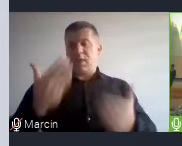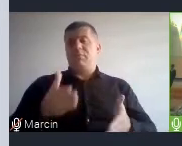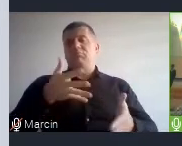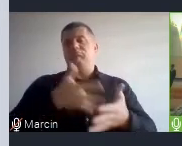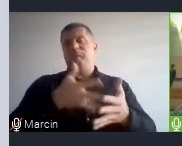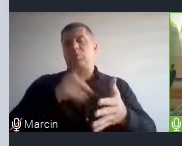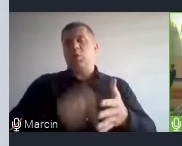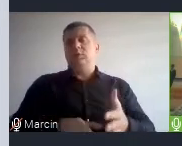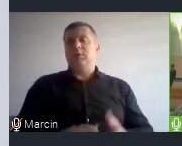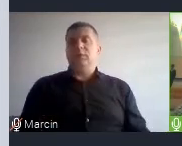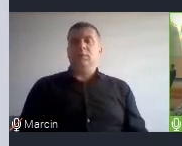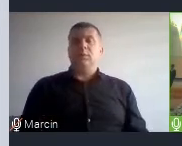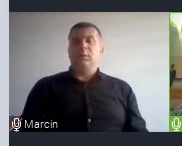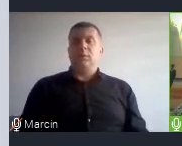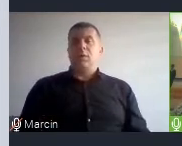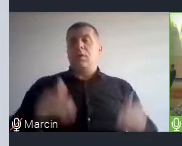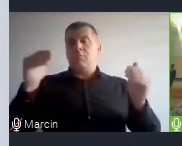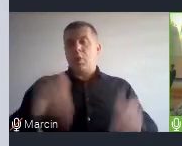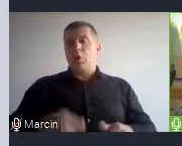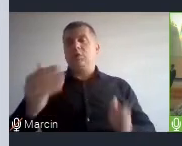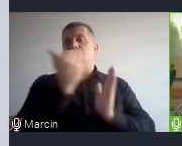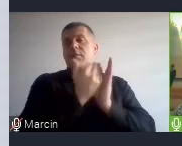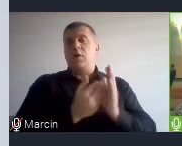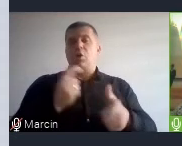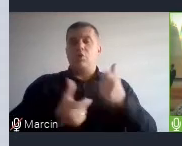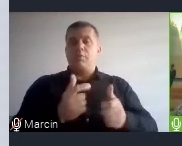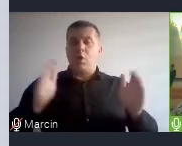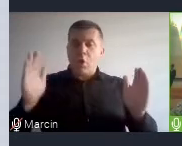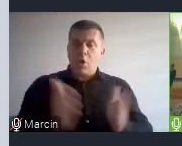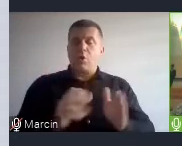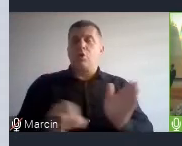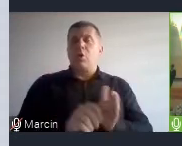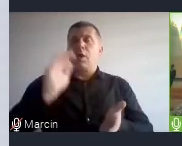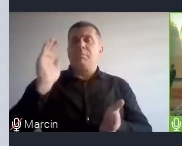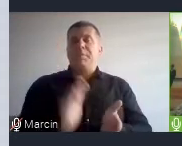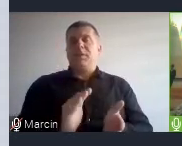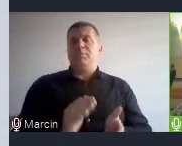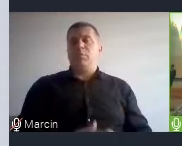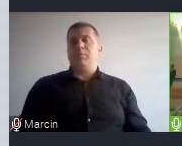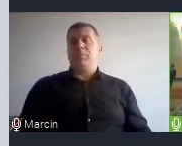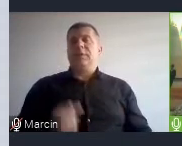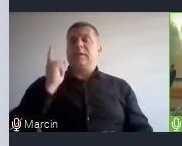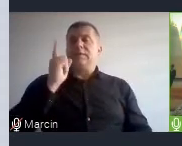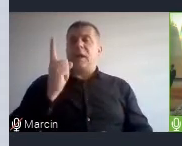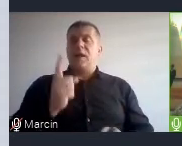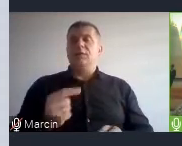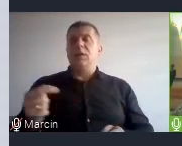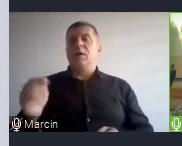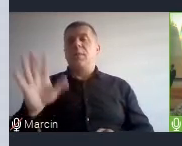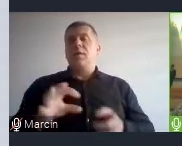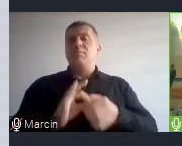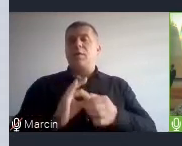Można te warunki ograniczyć do bezwzględnego minimum, czyli chociażby zakazu powiązań osobowych czy kapitałowych,